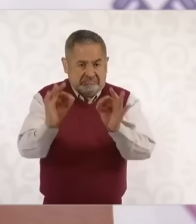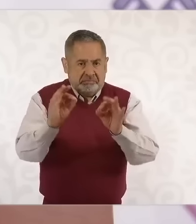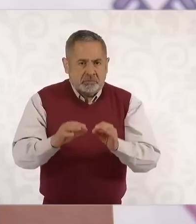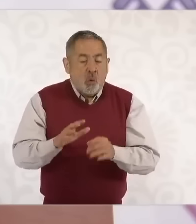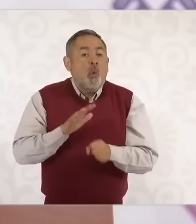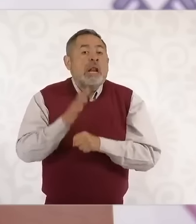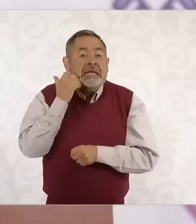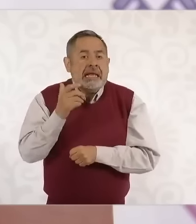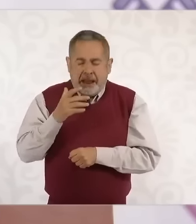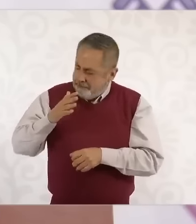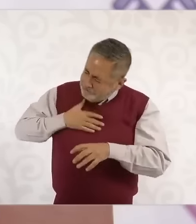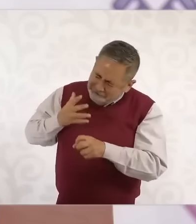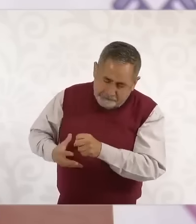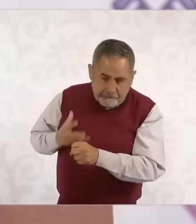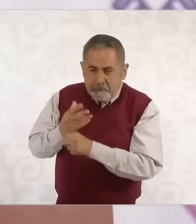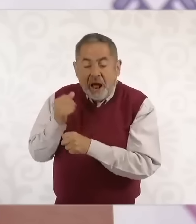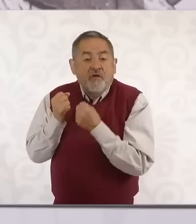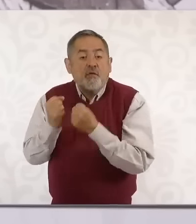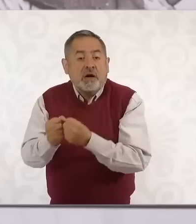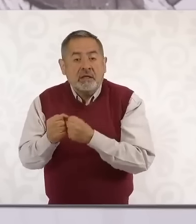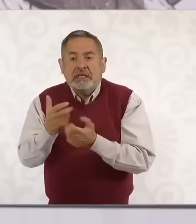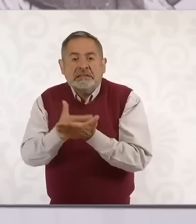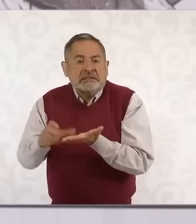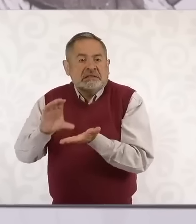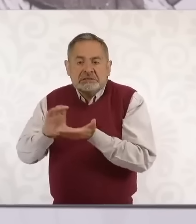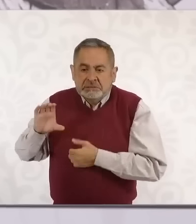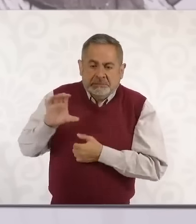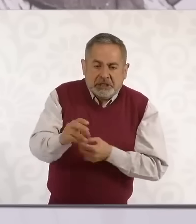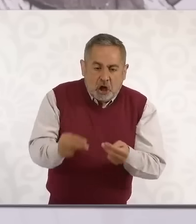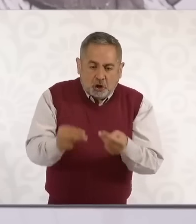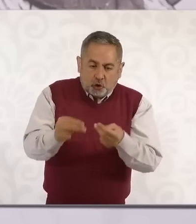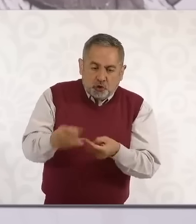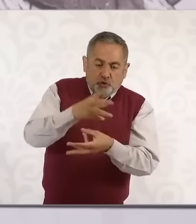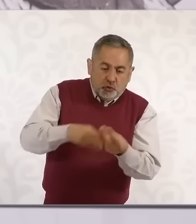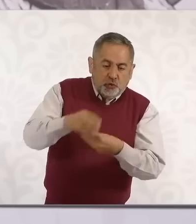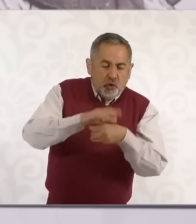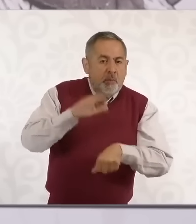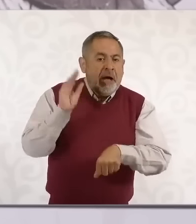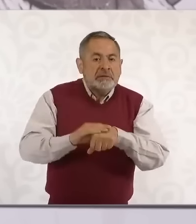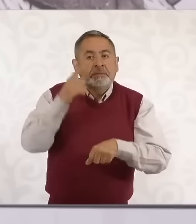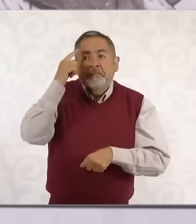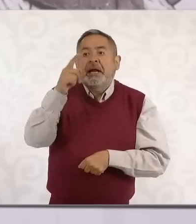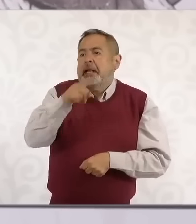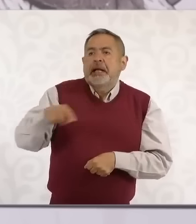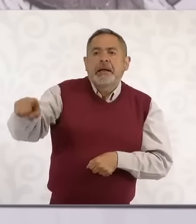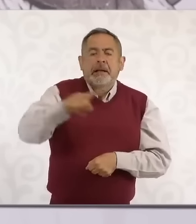fortalecer y acrecentar las inversiones en el país para la generación de empleo eh con justicia,